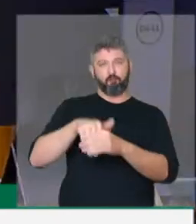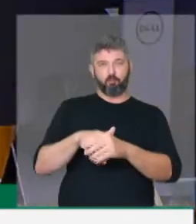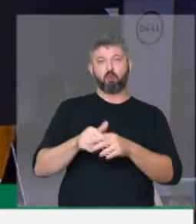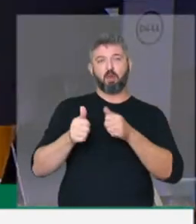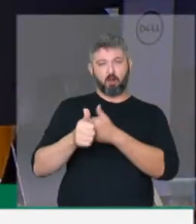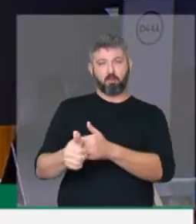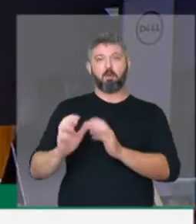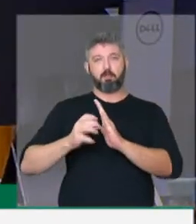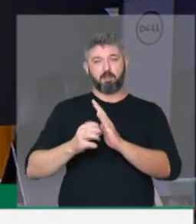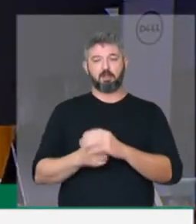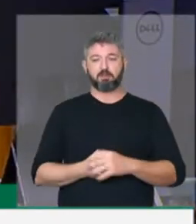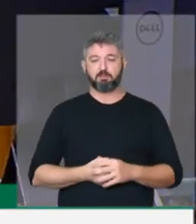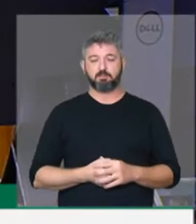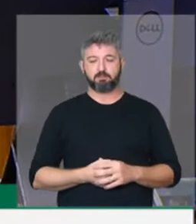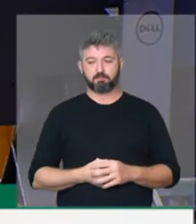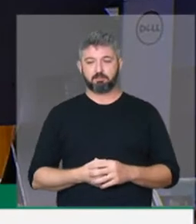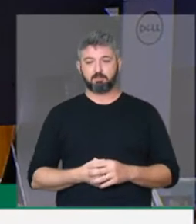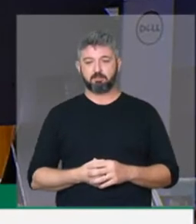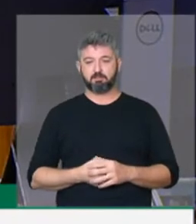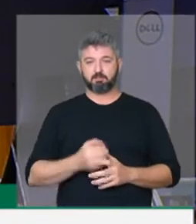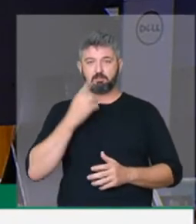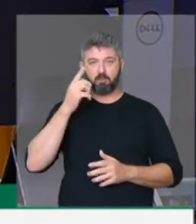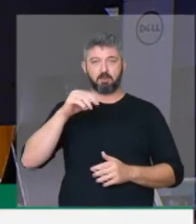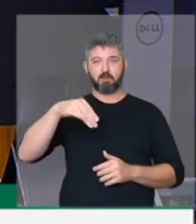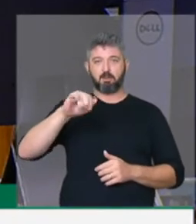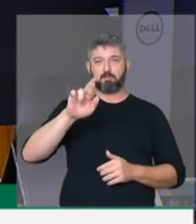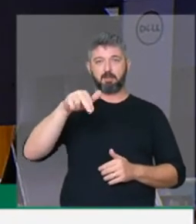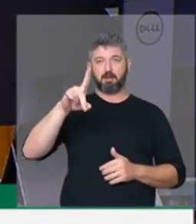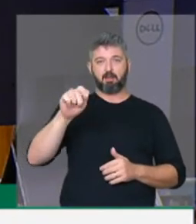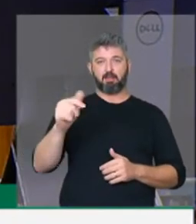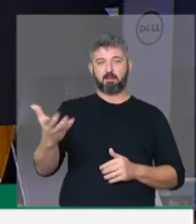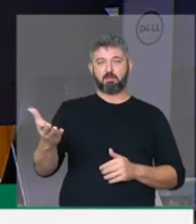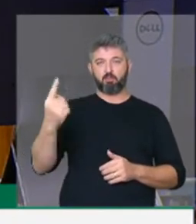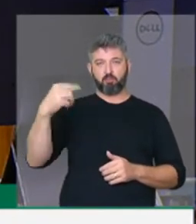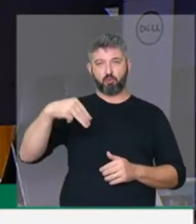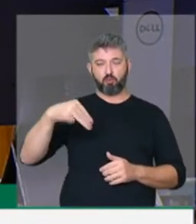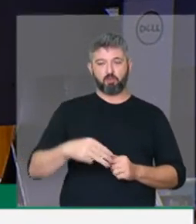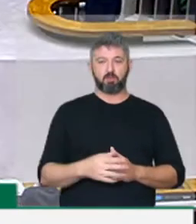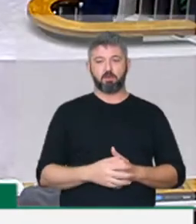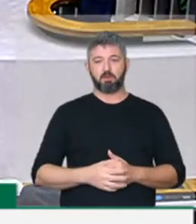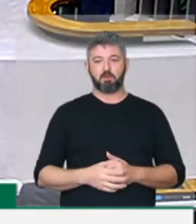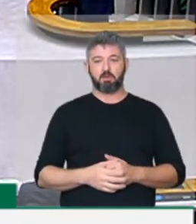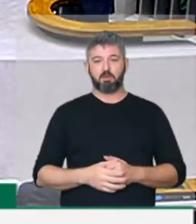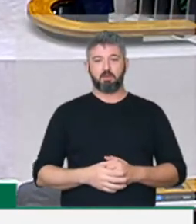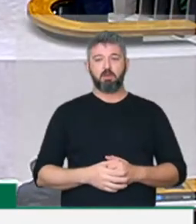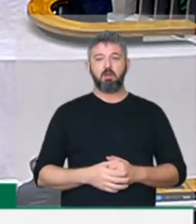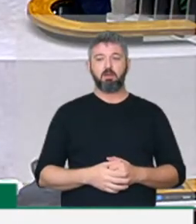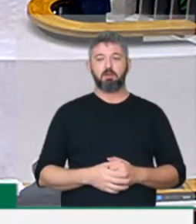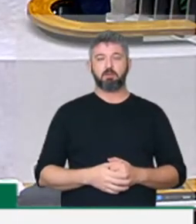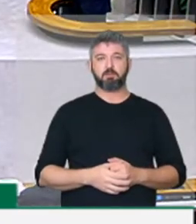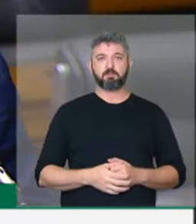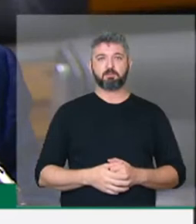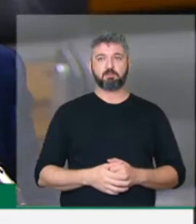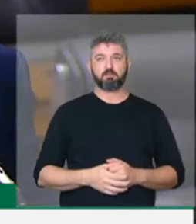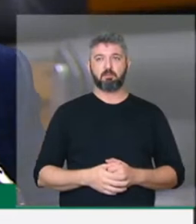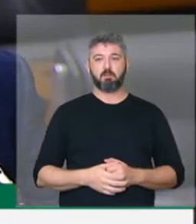ELE VOTOU COM O PARTIDO, OBRIGADO PRESIDENTE. DEPUTADO LUIZ MIRANDA UM DEPUTADO. -- [DEPUTADO]: OBRIGADO SENHOR PRESIDENTE. EU QUERO AQUI PARABENIZAR A TODOS DO